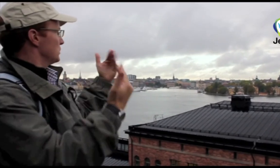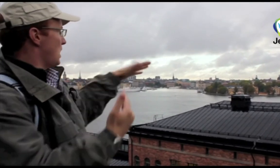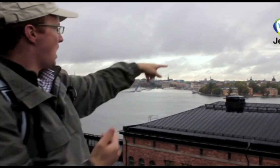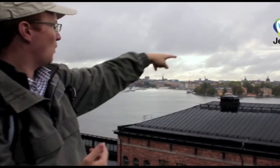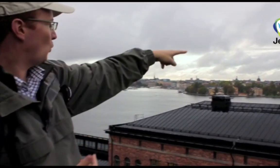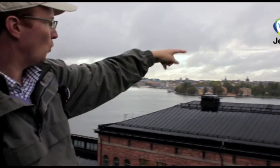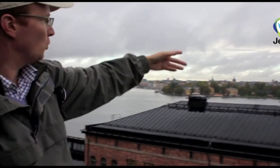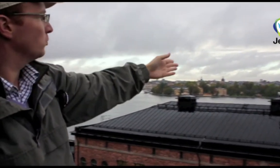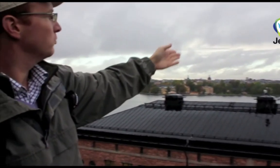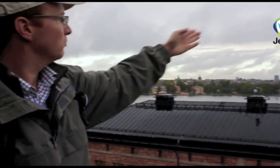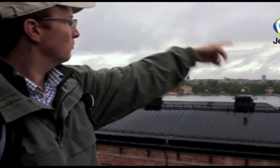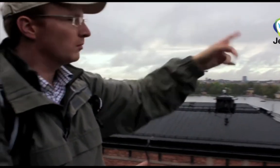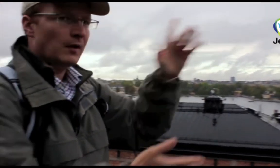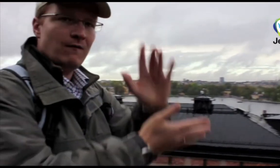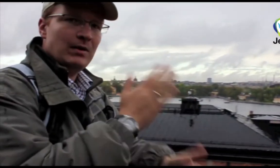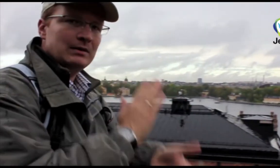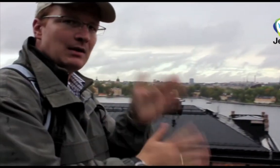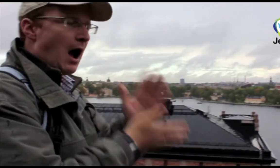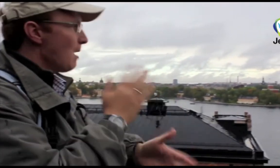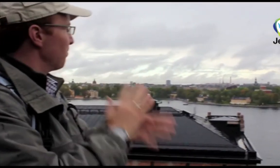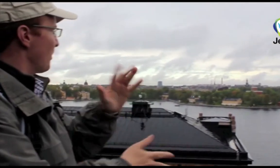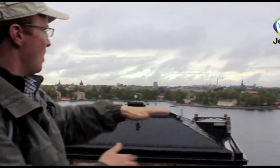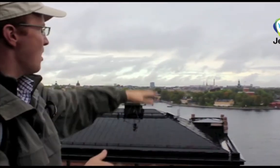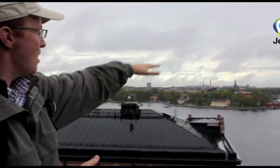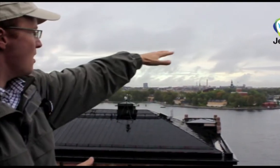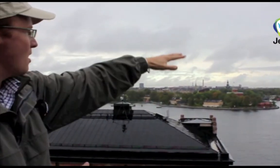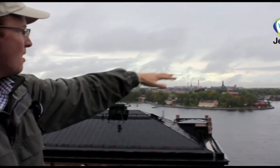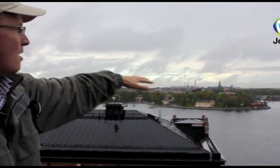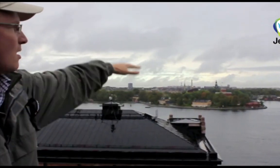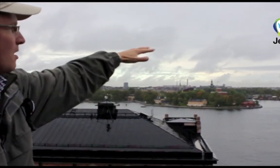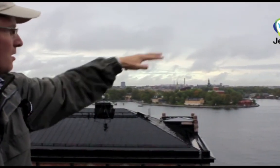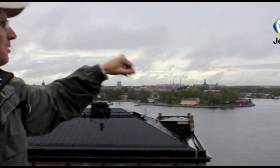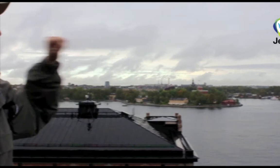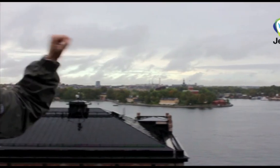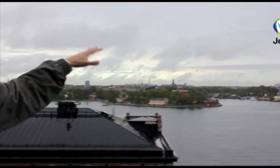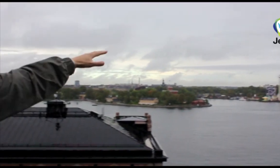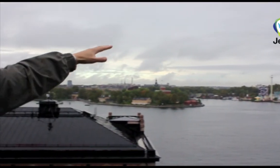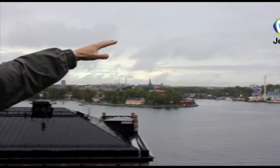Múzeum után van a vidámpark, aztán a park.